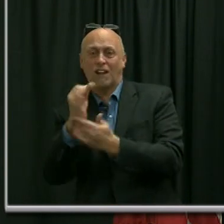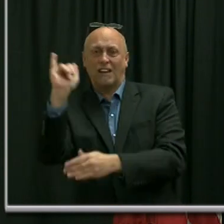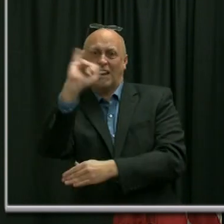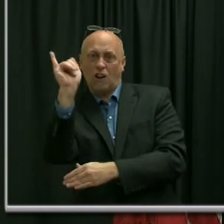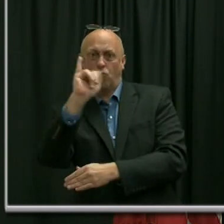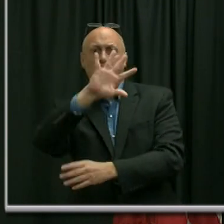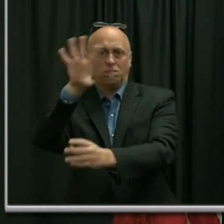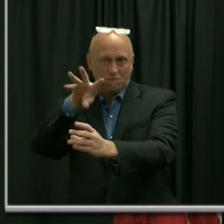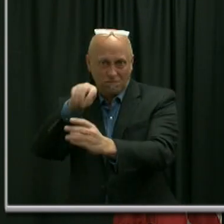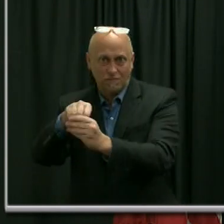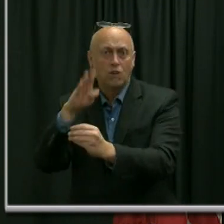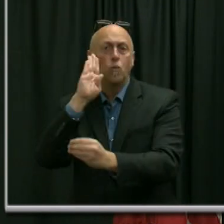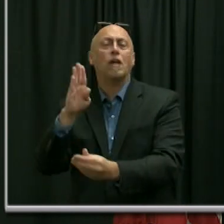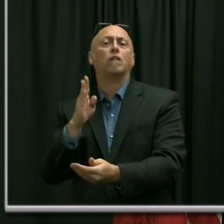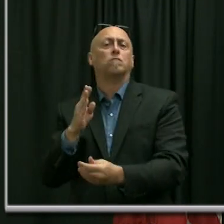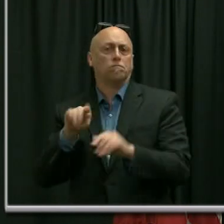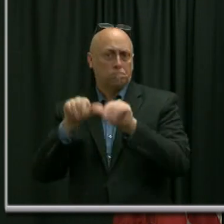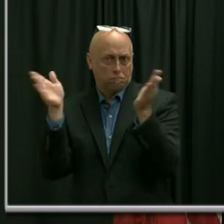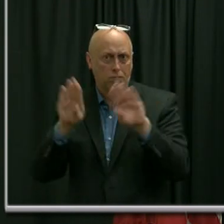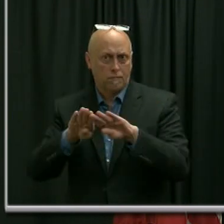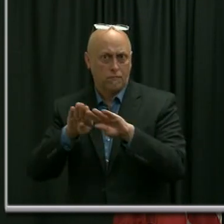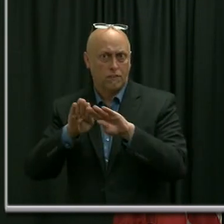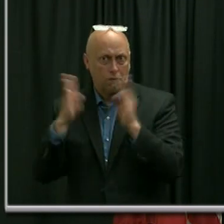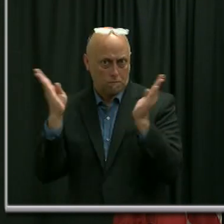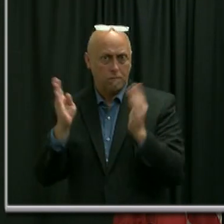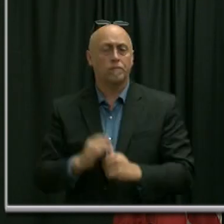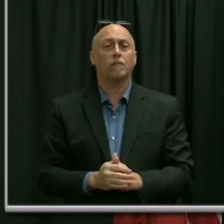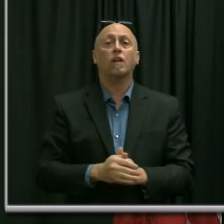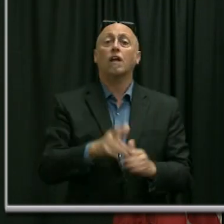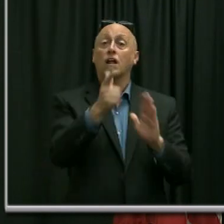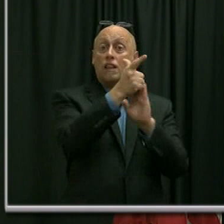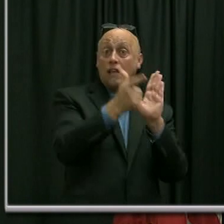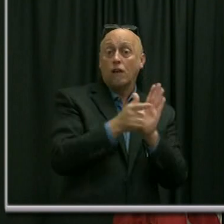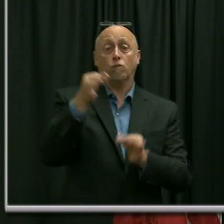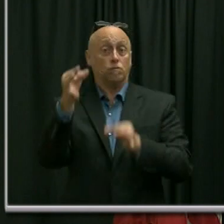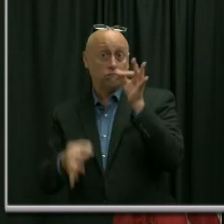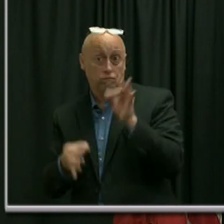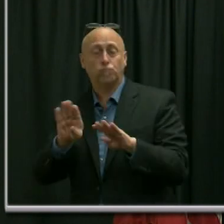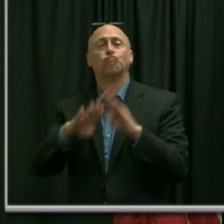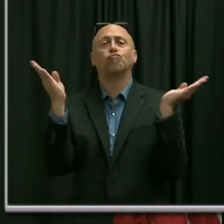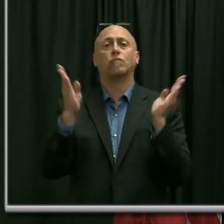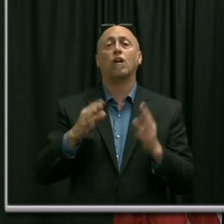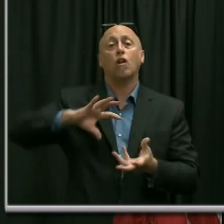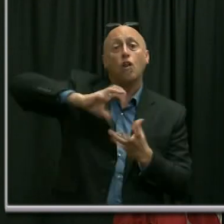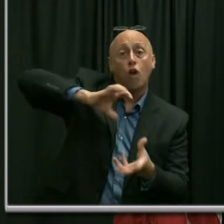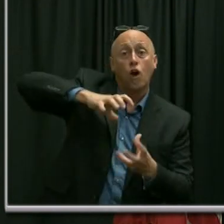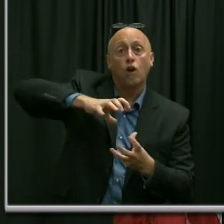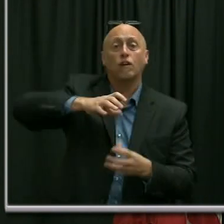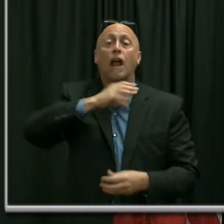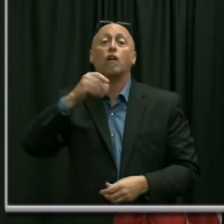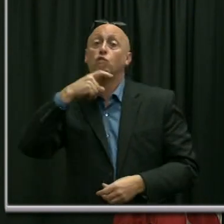BANKS AND ALL BUSINESSES THAT DIRECTLY SUPPORT THE INSURANCE AND FINANCIAL SERVICES SECTOR.